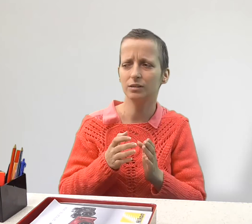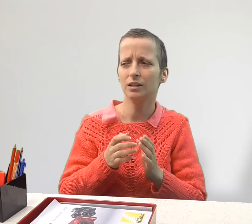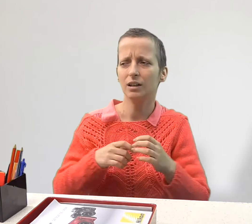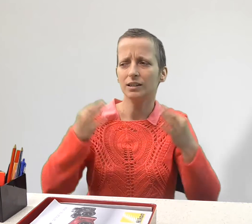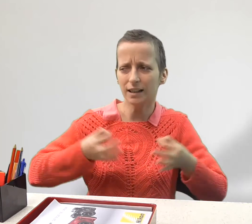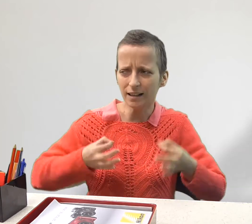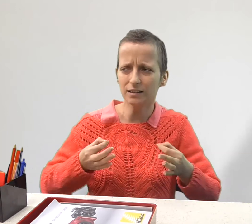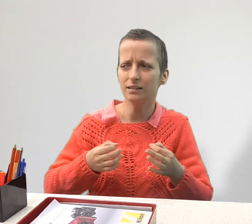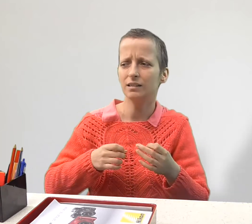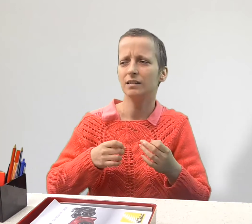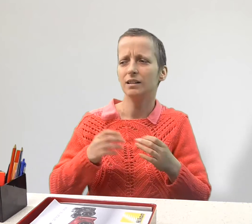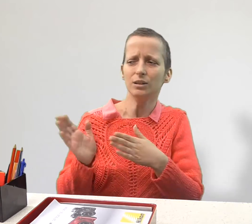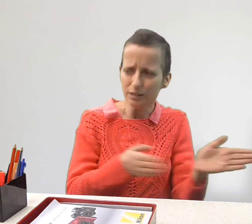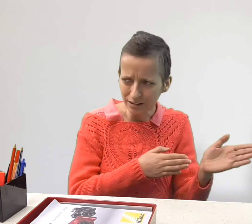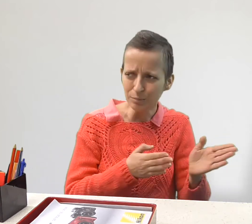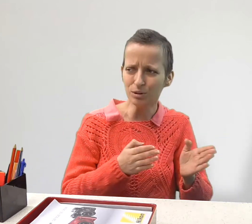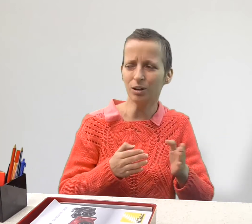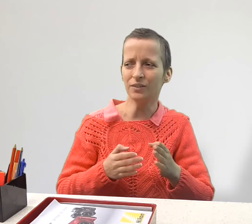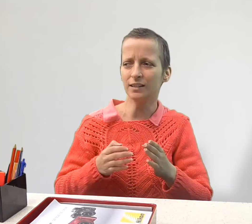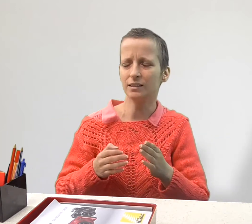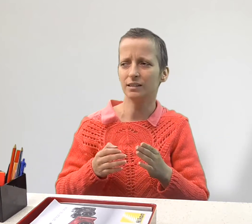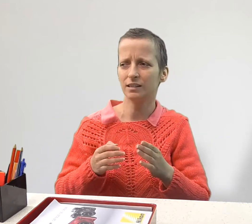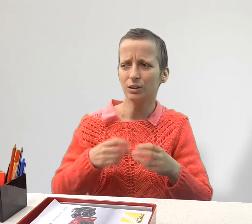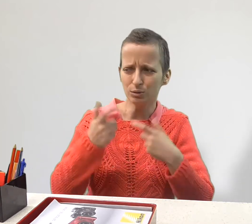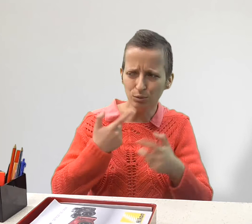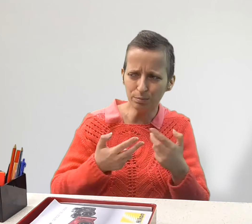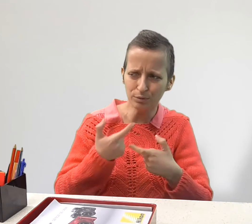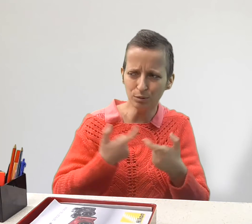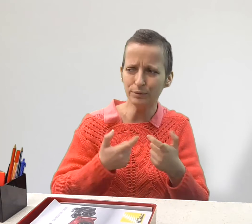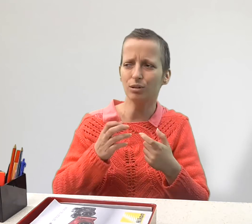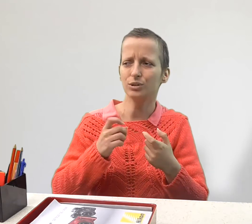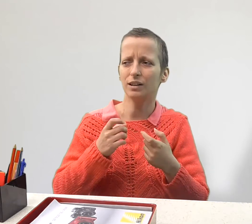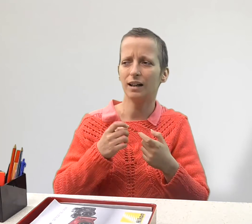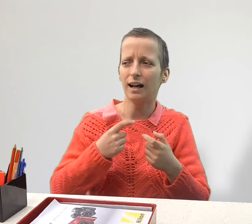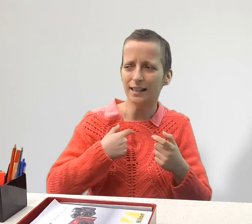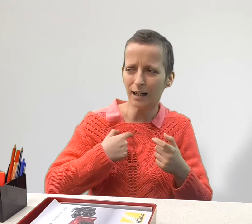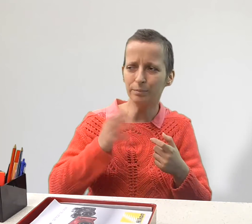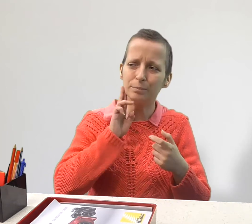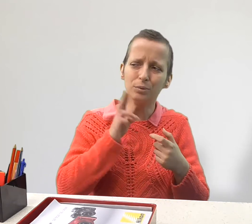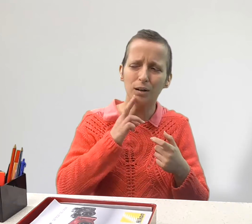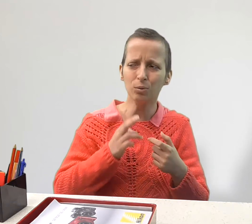Teraz już jestem gotowa. Proszę zrób Pan coś, abym była głucha!